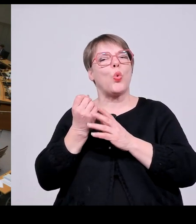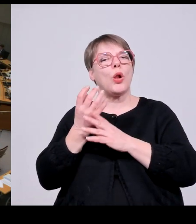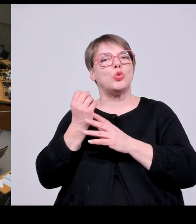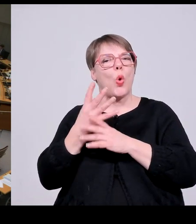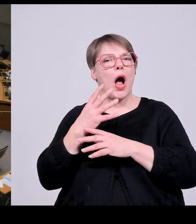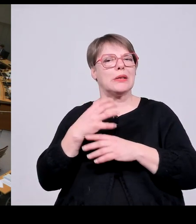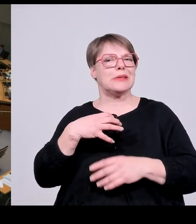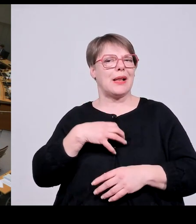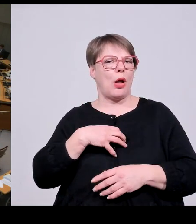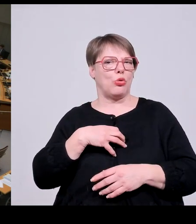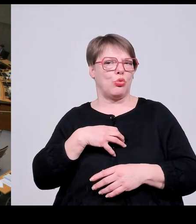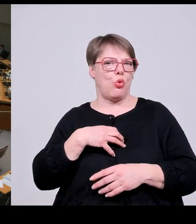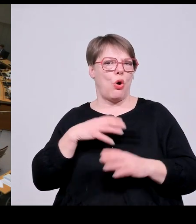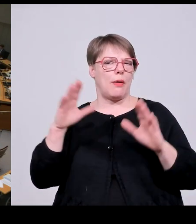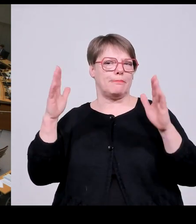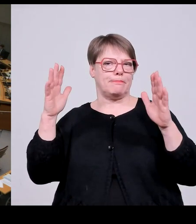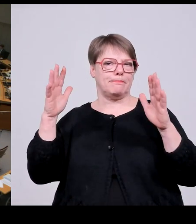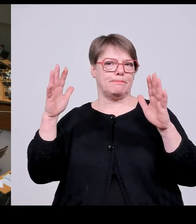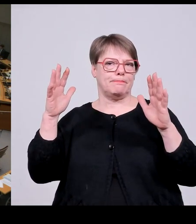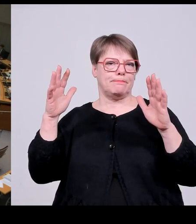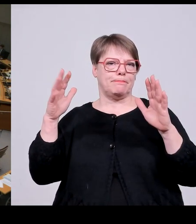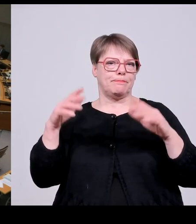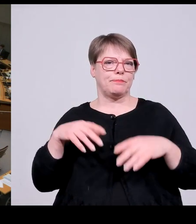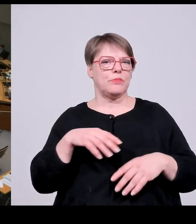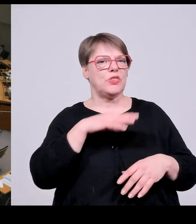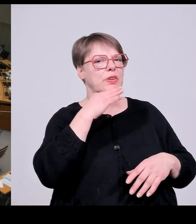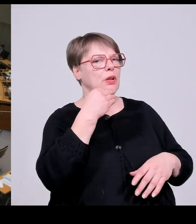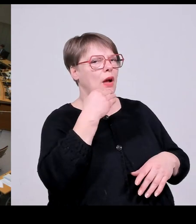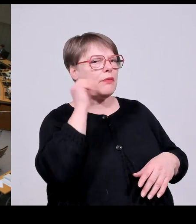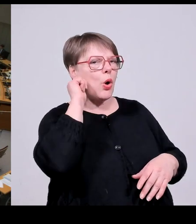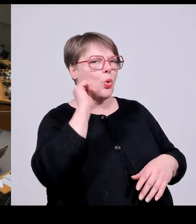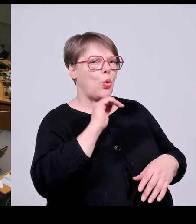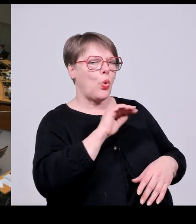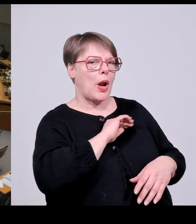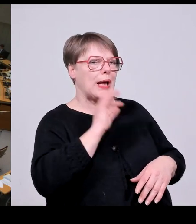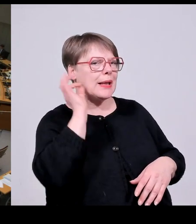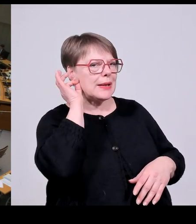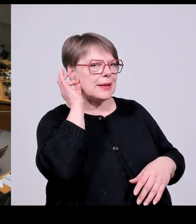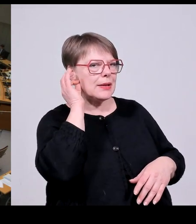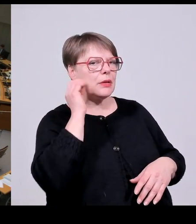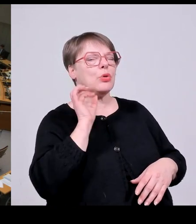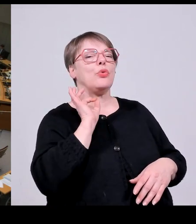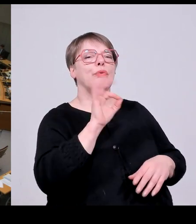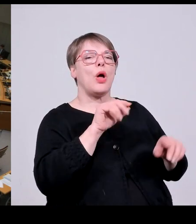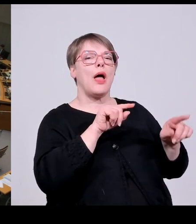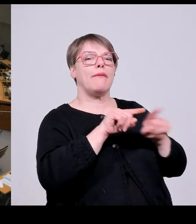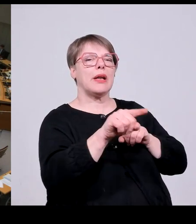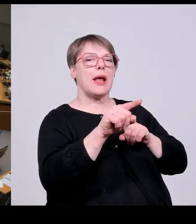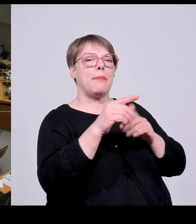Sehr geehrte Frau Präsidentin, liebe Kolleginnen und Kollegen! Kollege Gorny sagte gerade ich so das noch mal klarstellen, was